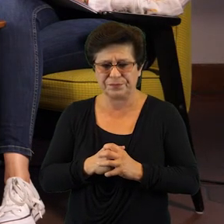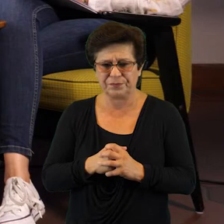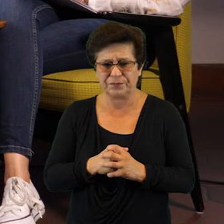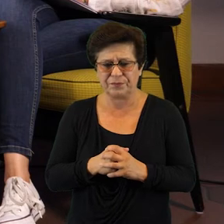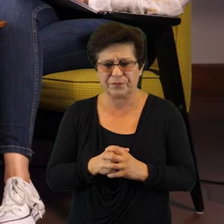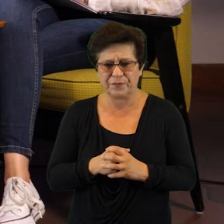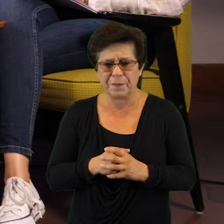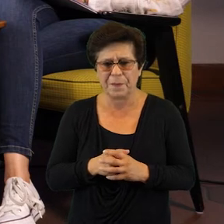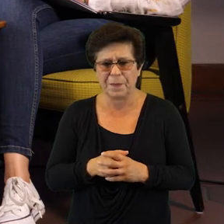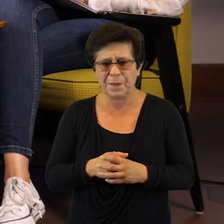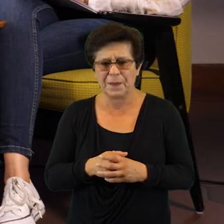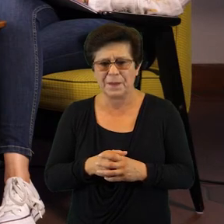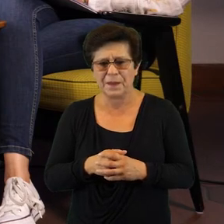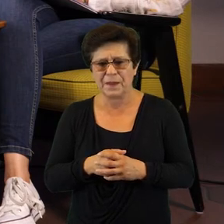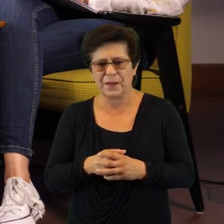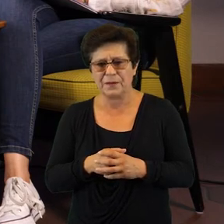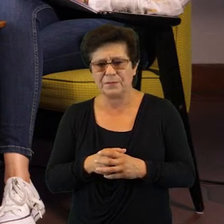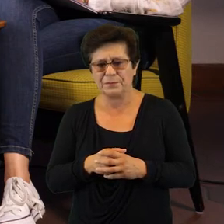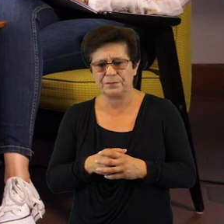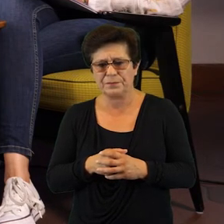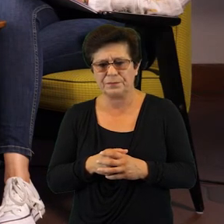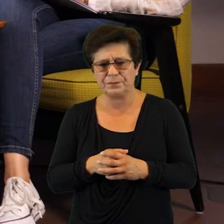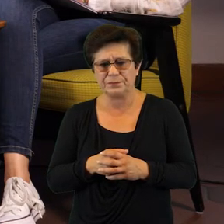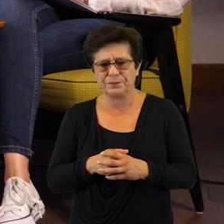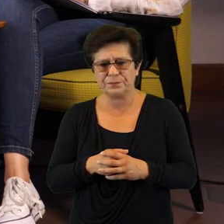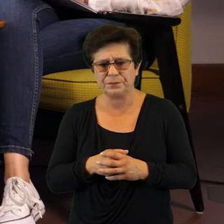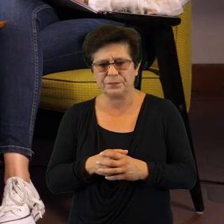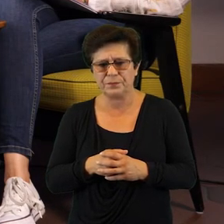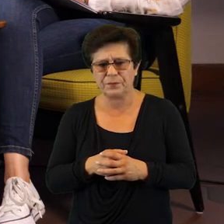chociaż była to rodzina uszlachcona przez króla polskiego.